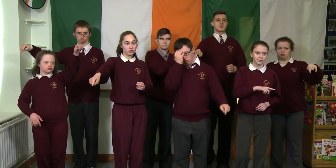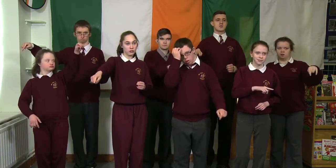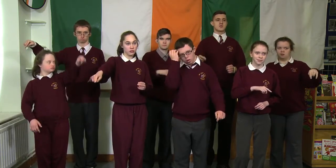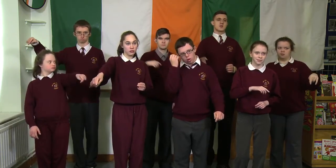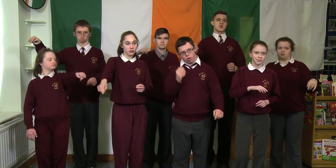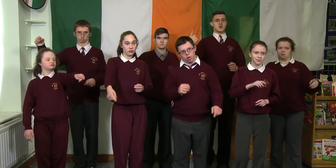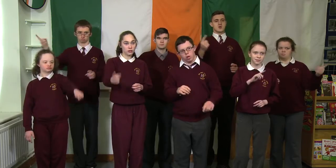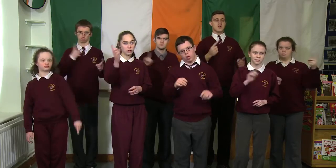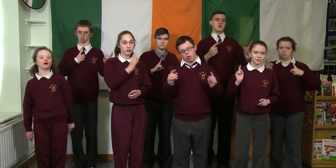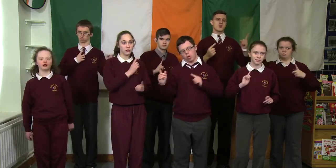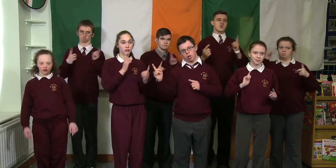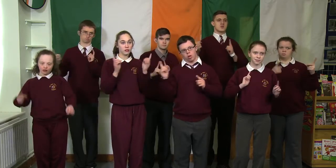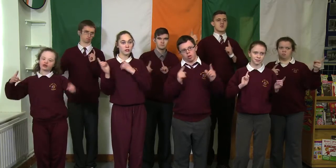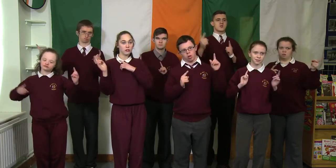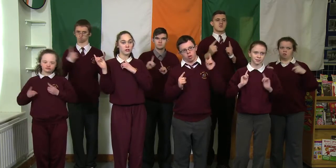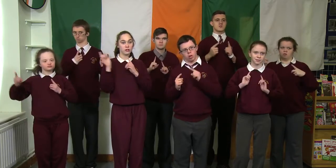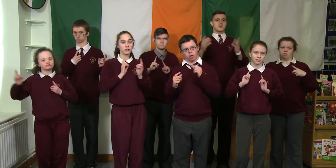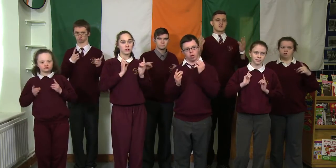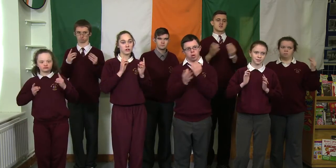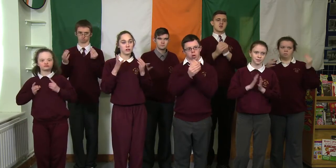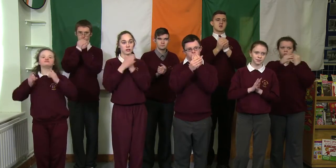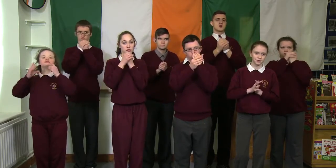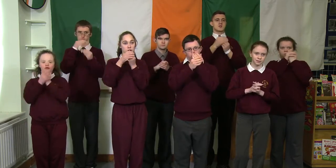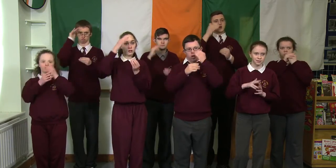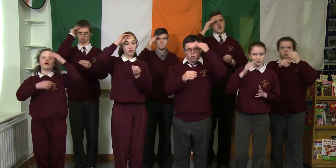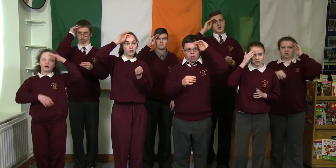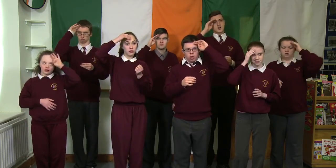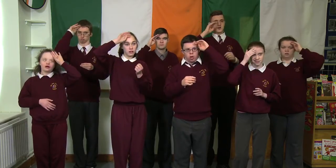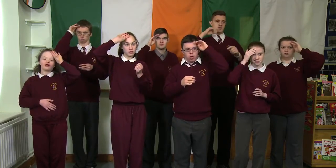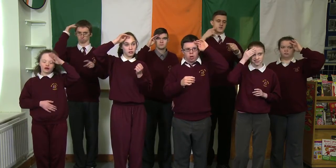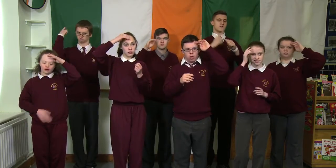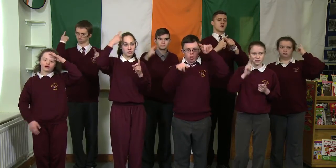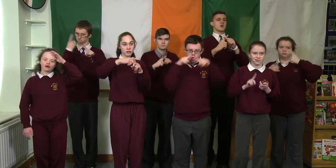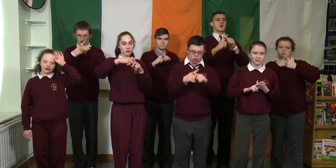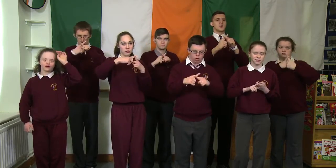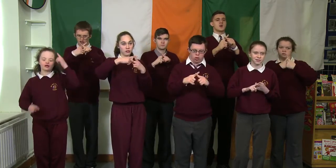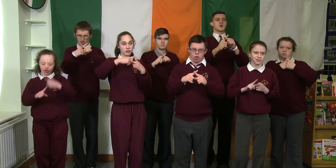thar toinn do ráinig chugainn